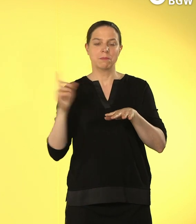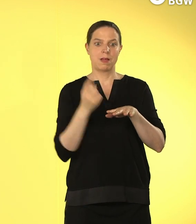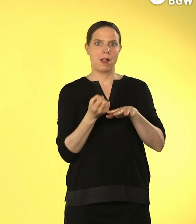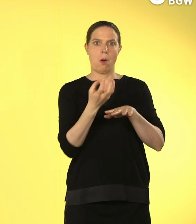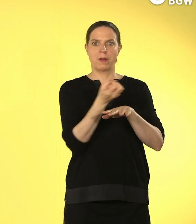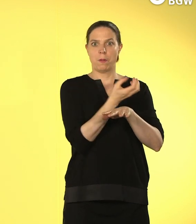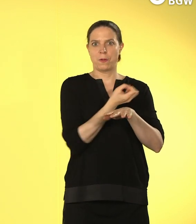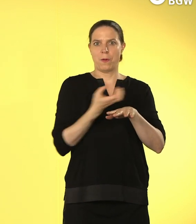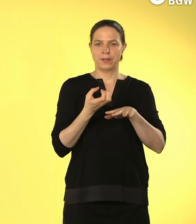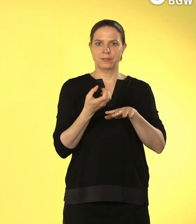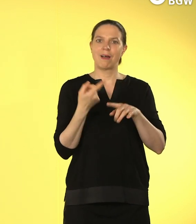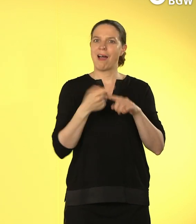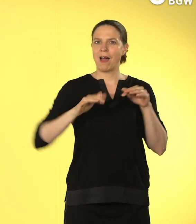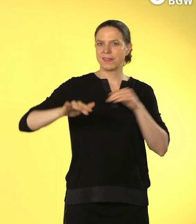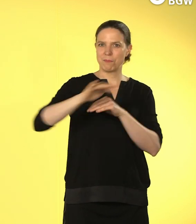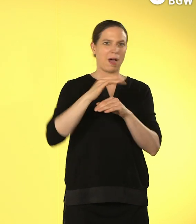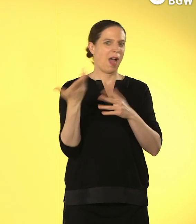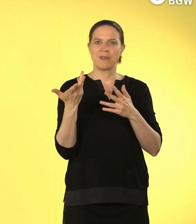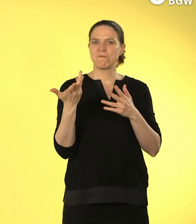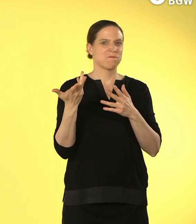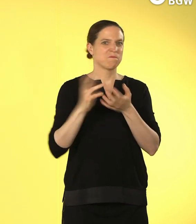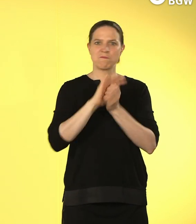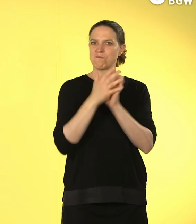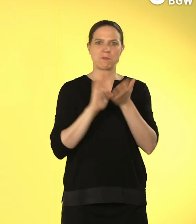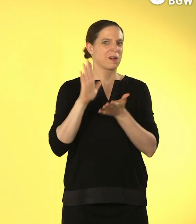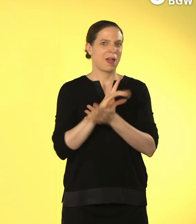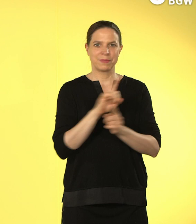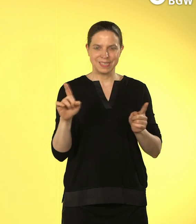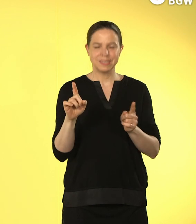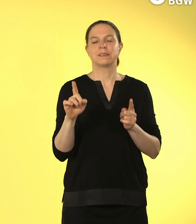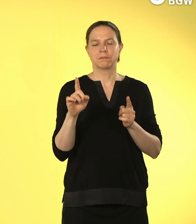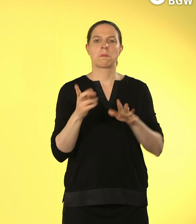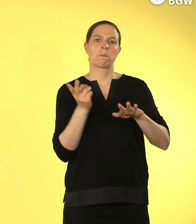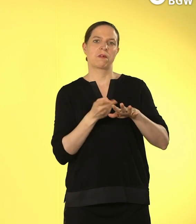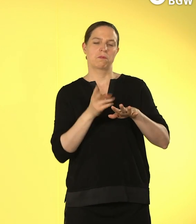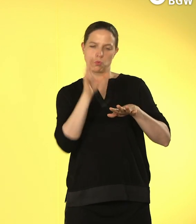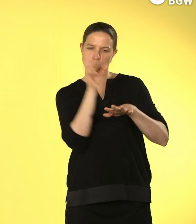Die Handbereiche, die außen vorgeblieben sind, sind dunkel.